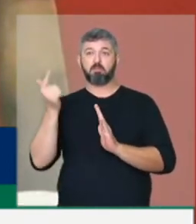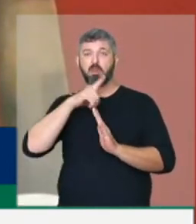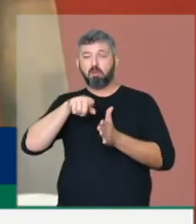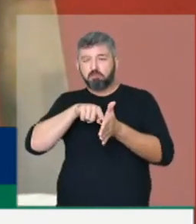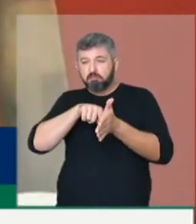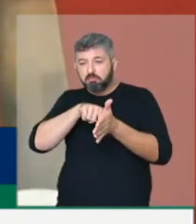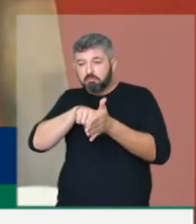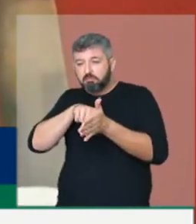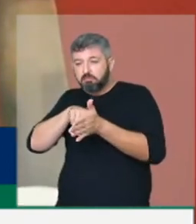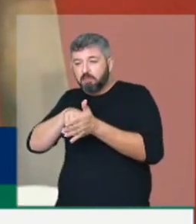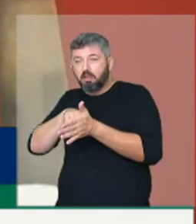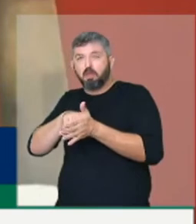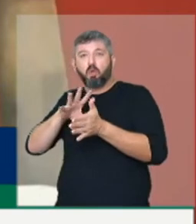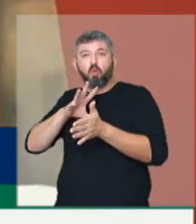NÓS POSSAMOS INVESTIGAR TODOS OS DESMANDOS QUE ESTÃO